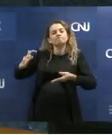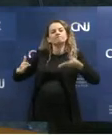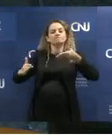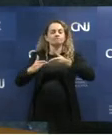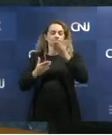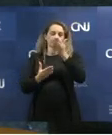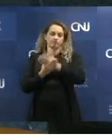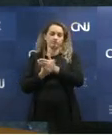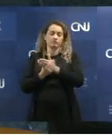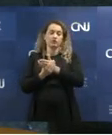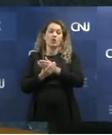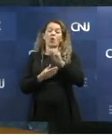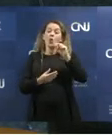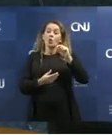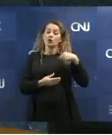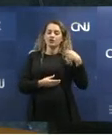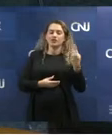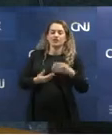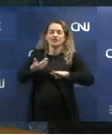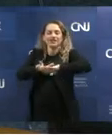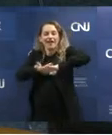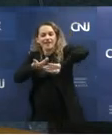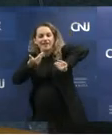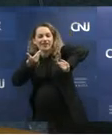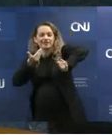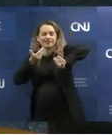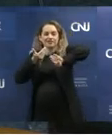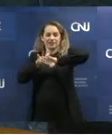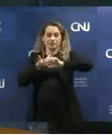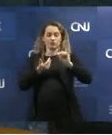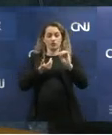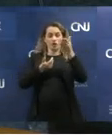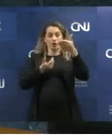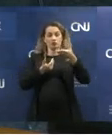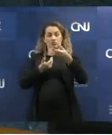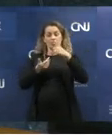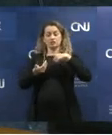que nós afastamos a subjetividade no exame desse aspecto